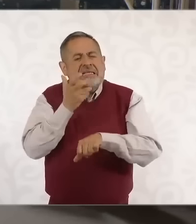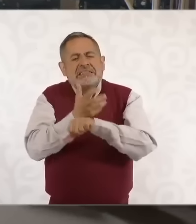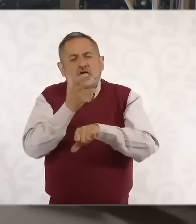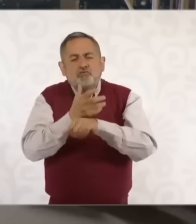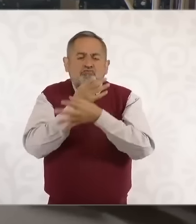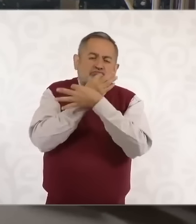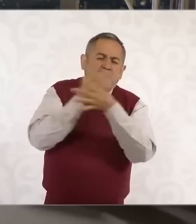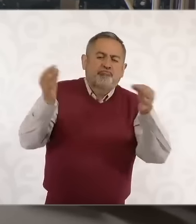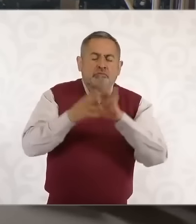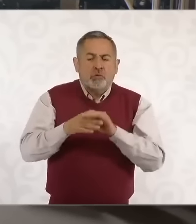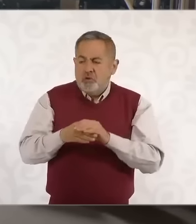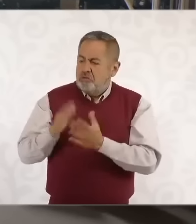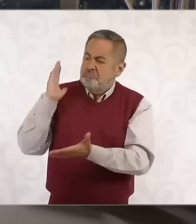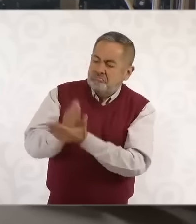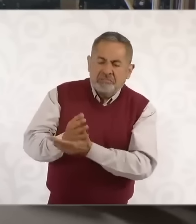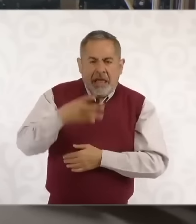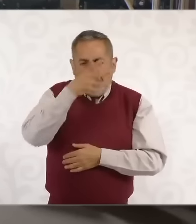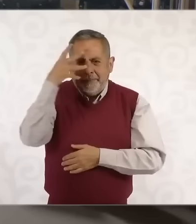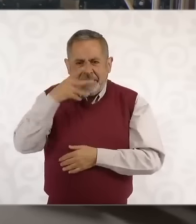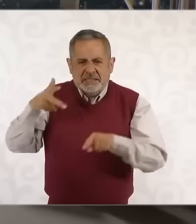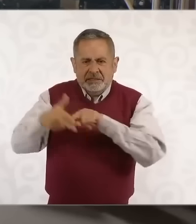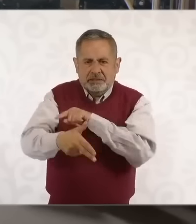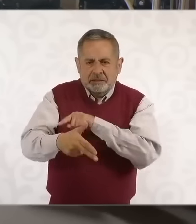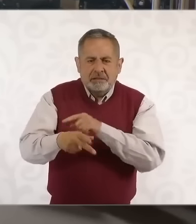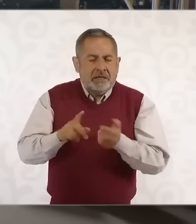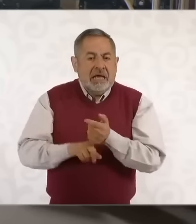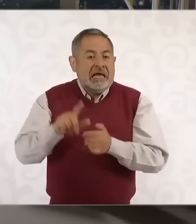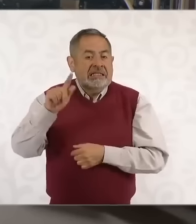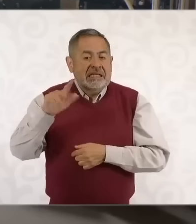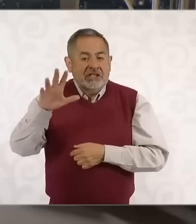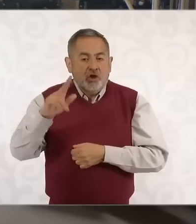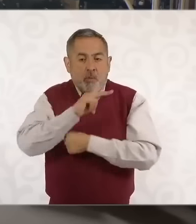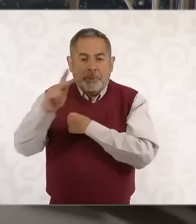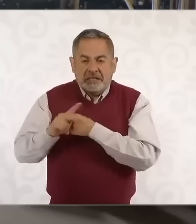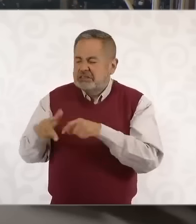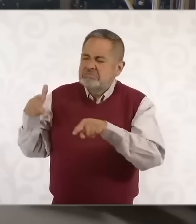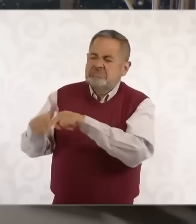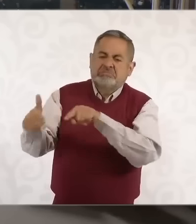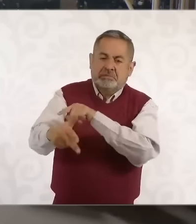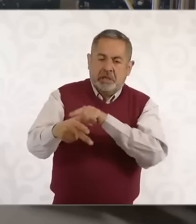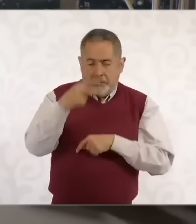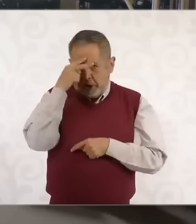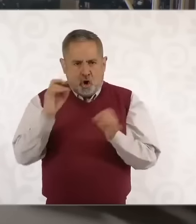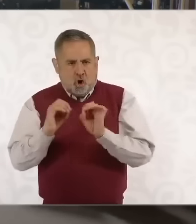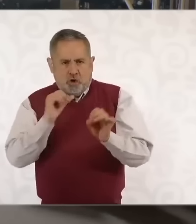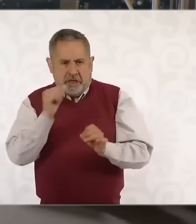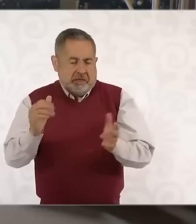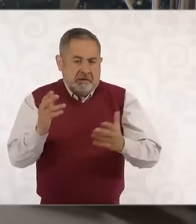que va a frenar visas de inmigrantes a 75 países, que aquí no está México? Desde luego. Bueno,